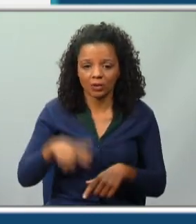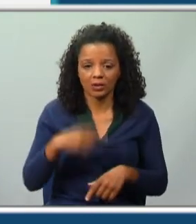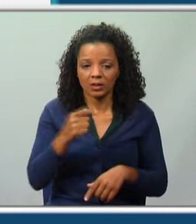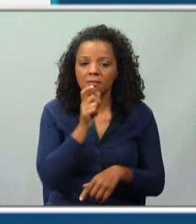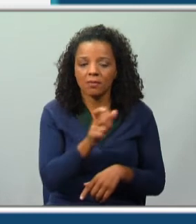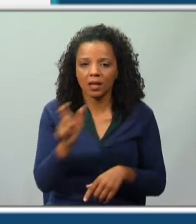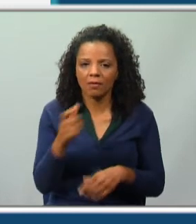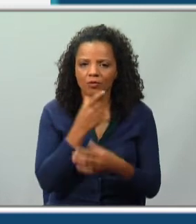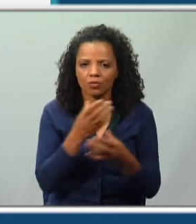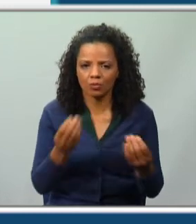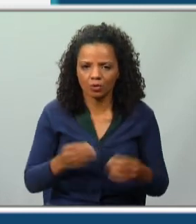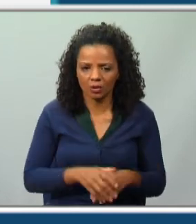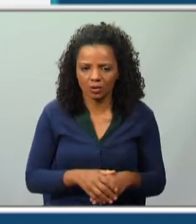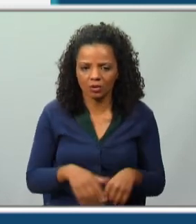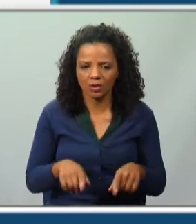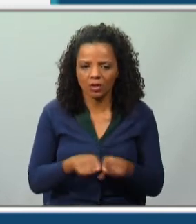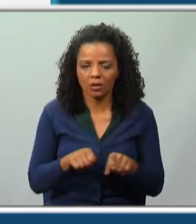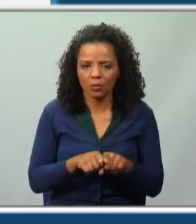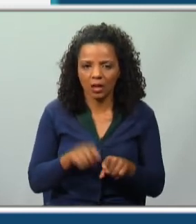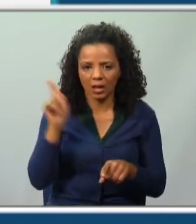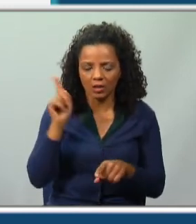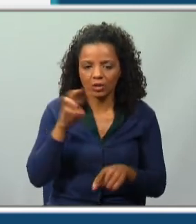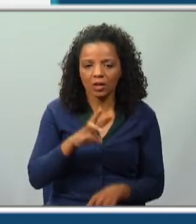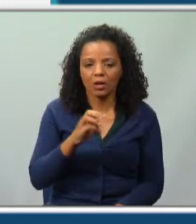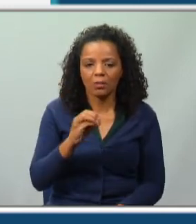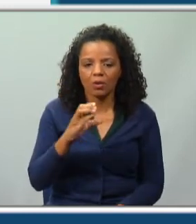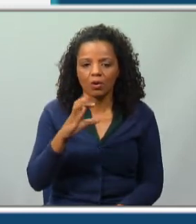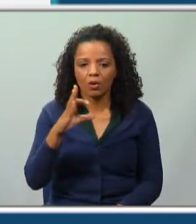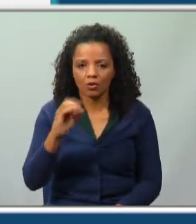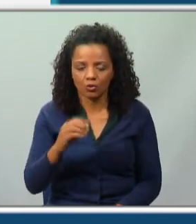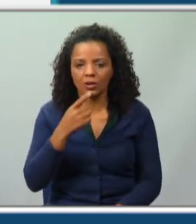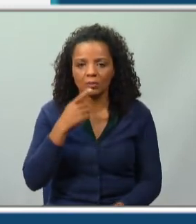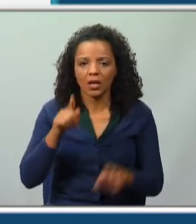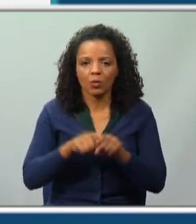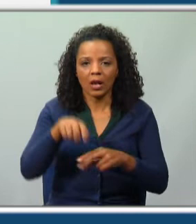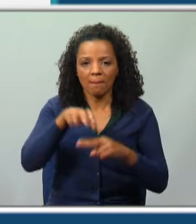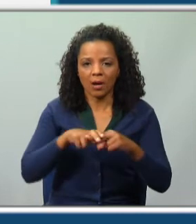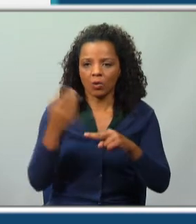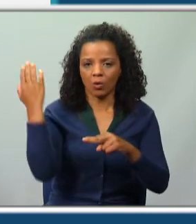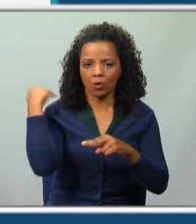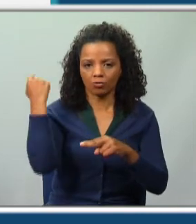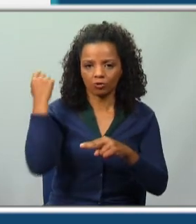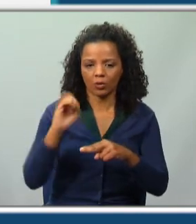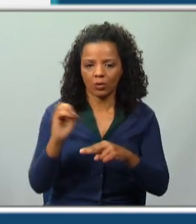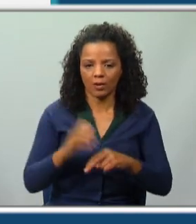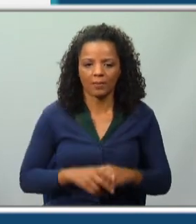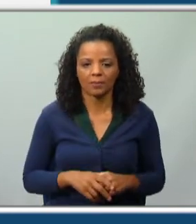cheio de palavras homónimas como esta moça também significa um banco sem 充滿了這樣的同音詞女孩也意味著沒有銀行 encosto aí 我靠在那裡